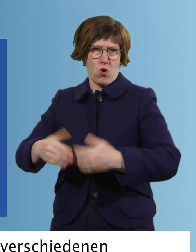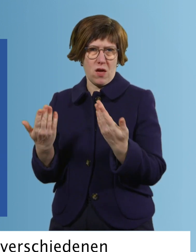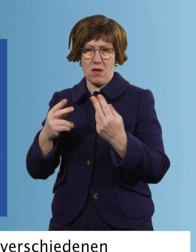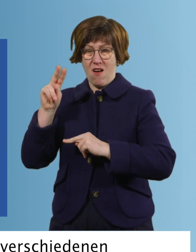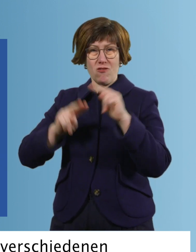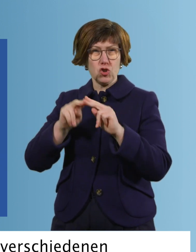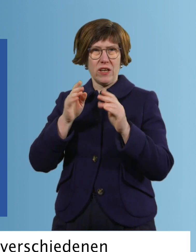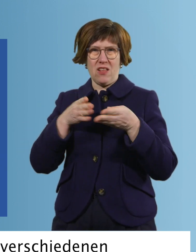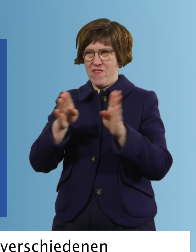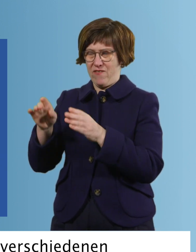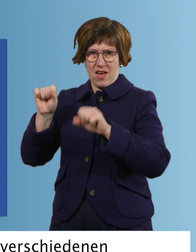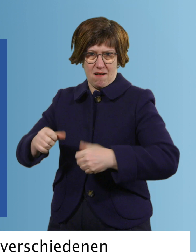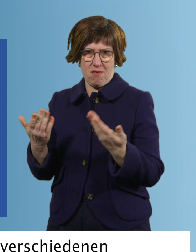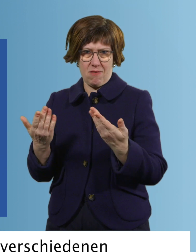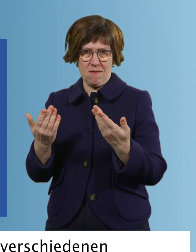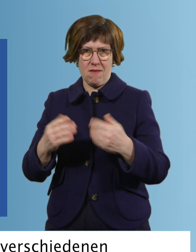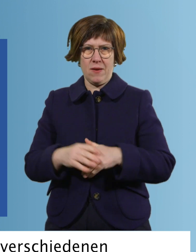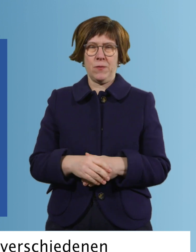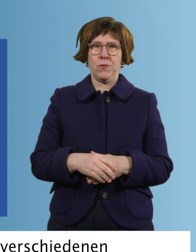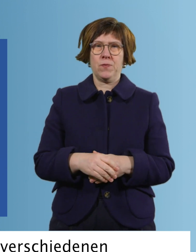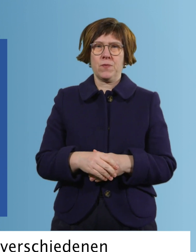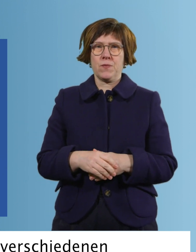Dies kann auf verschiedenen Wegen erreicht werden.